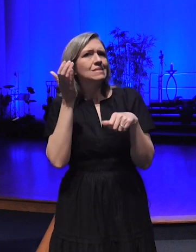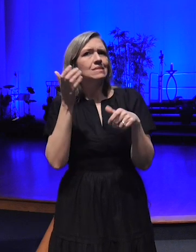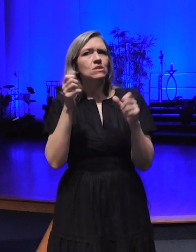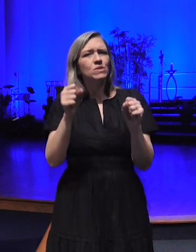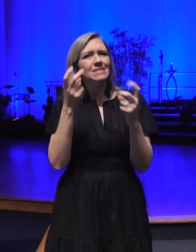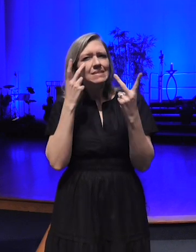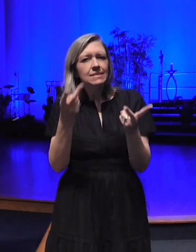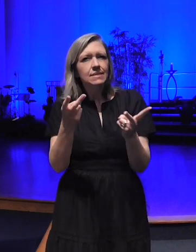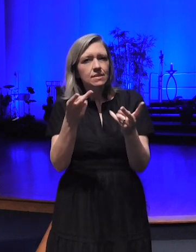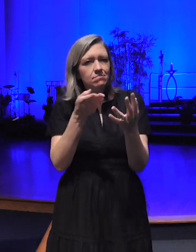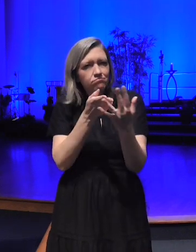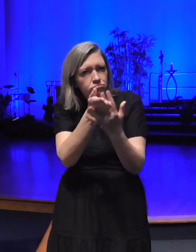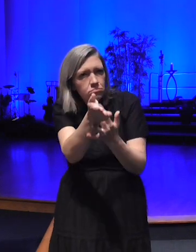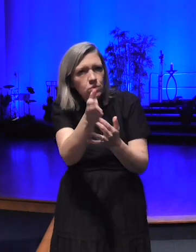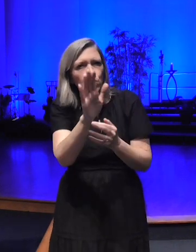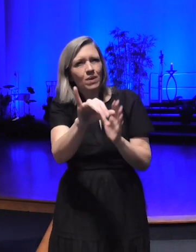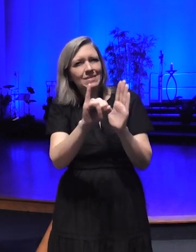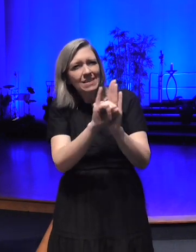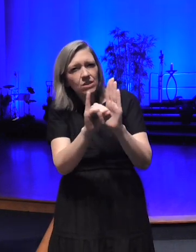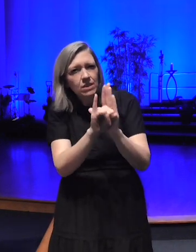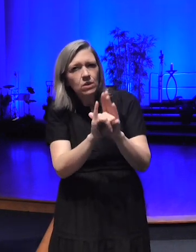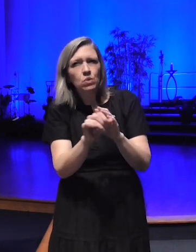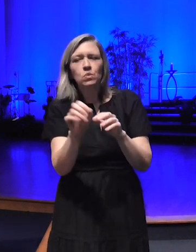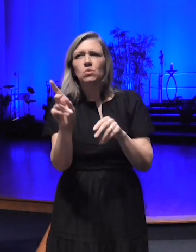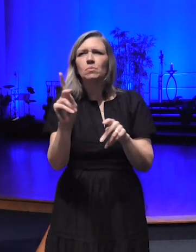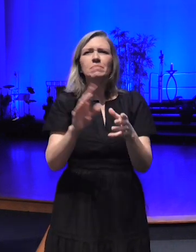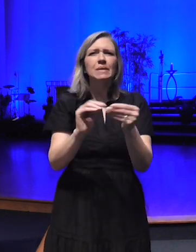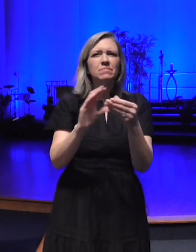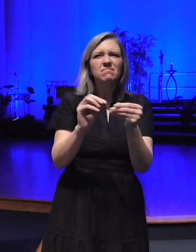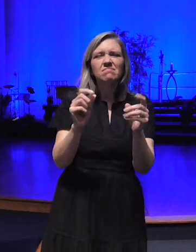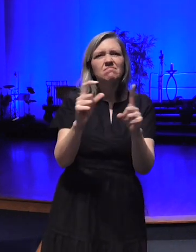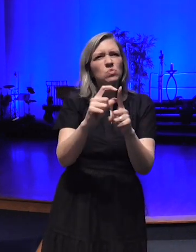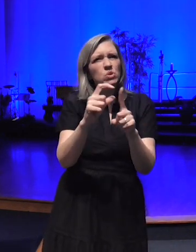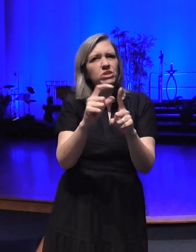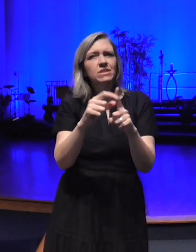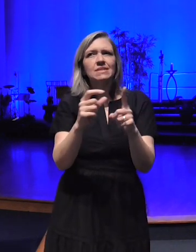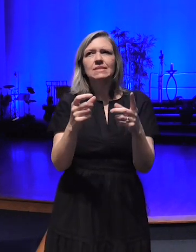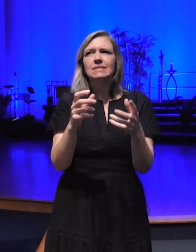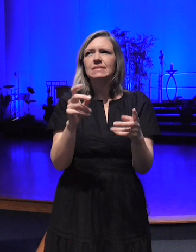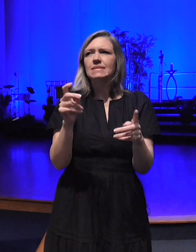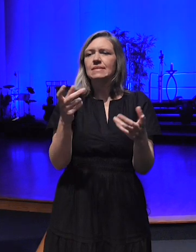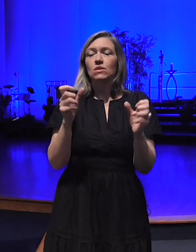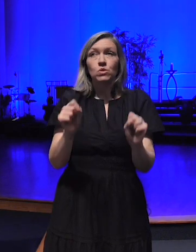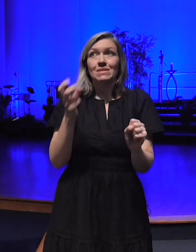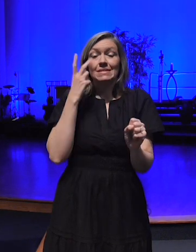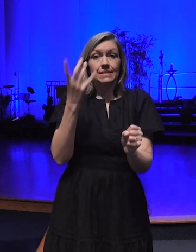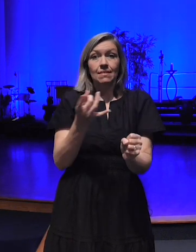dicho sobre ellos, los despreciados o los justos, y podía ver la luz y dijo: "tú eres